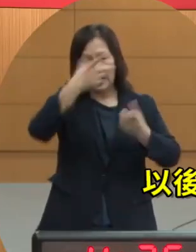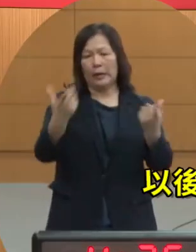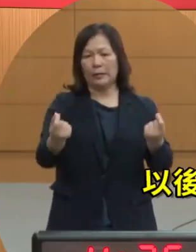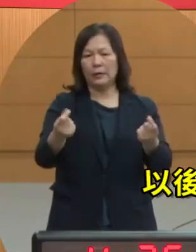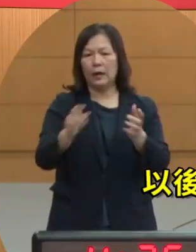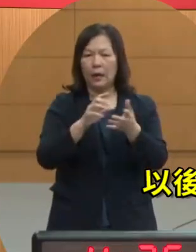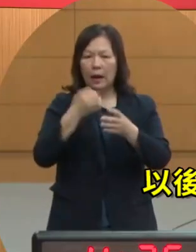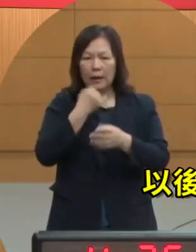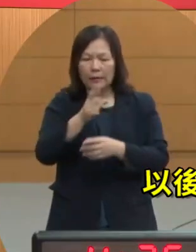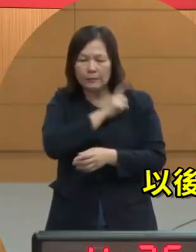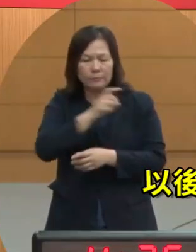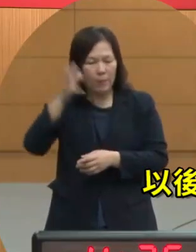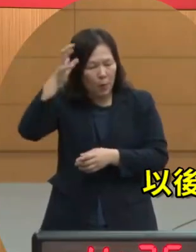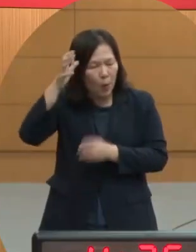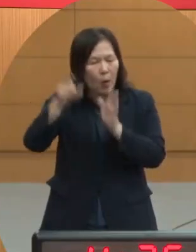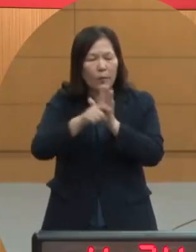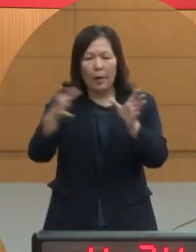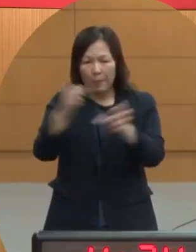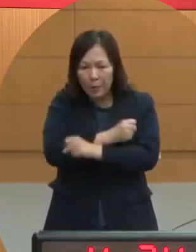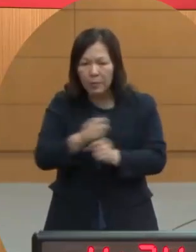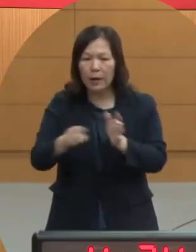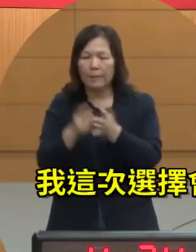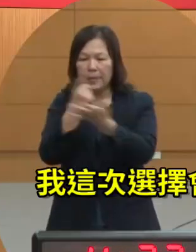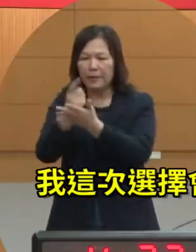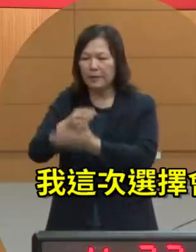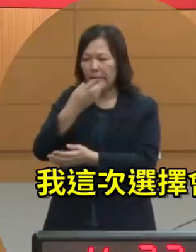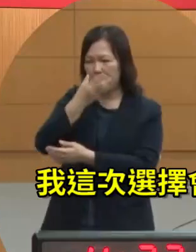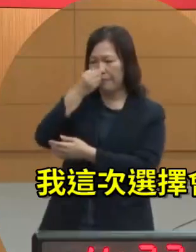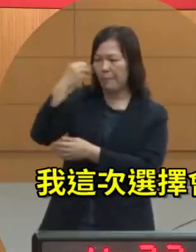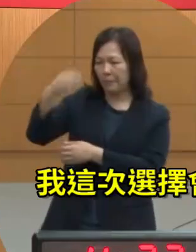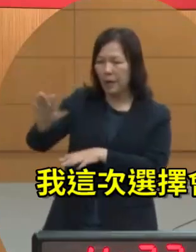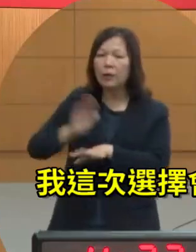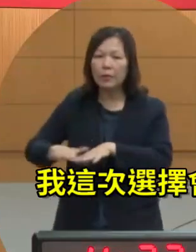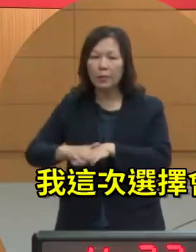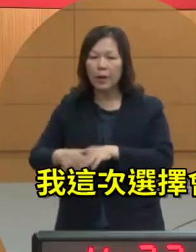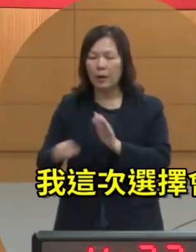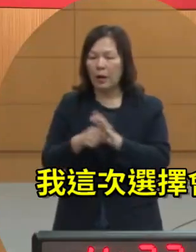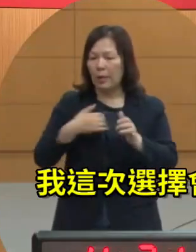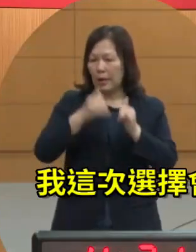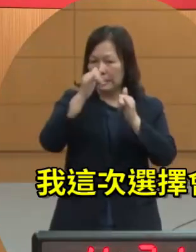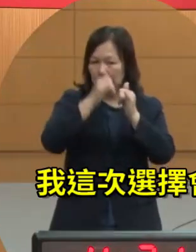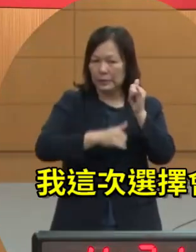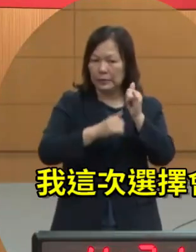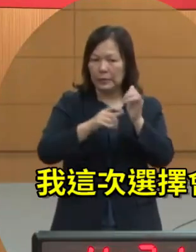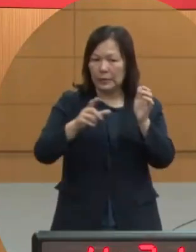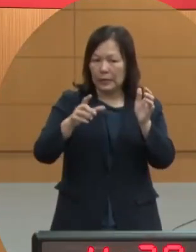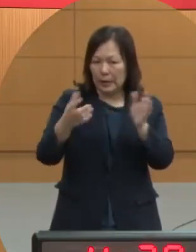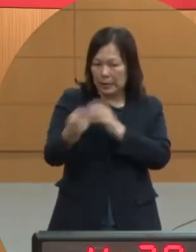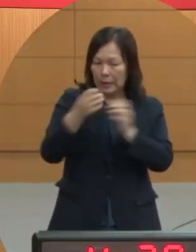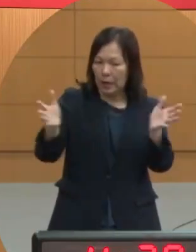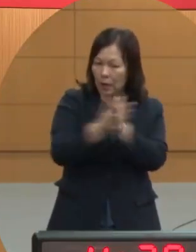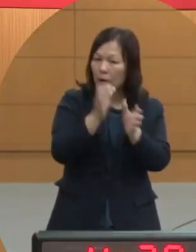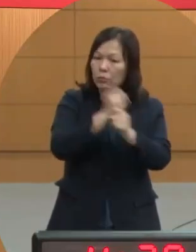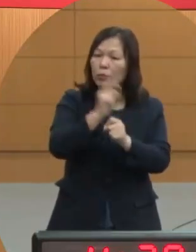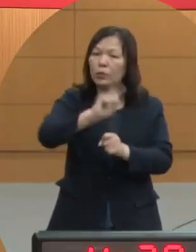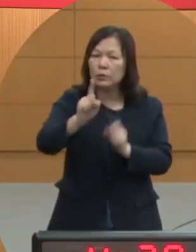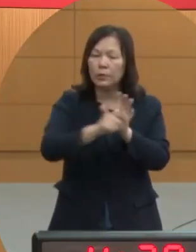以後也只會被選民唾棄而已 我這次選擇會跟時代力量合作的原因是因為 我們都是屏東人